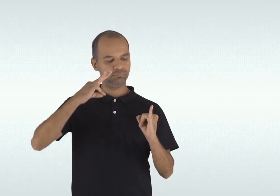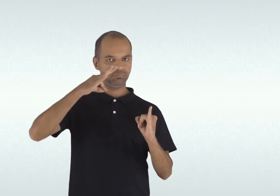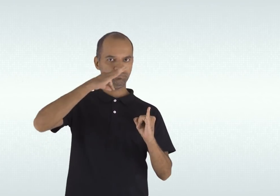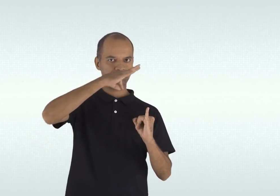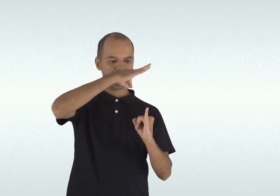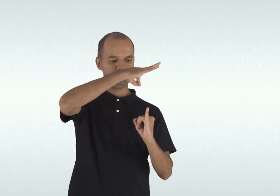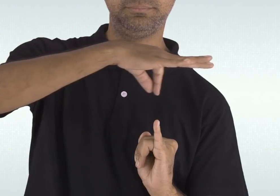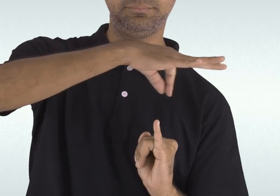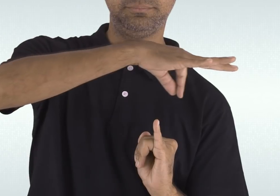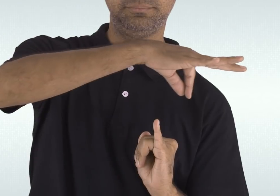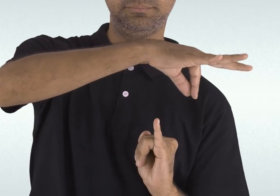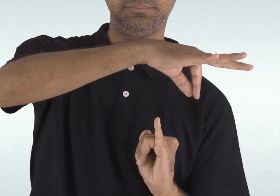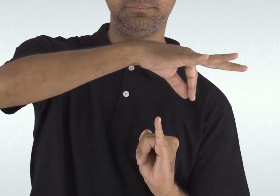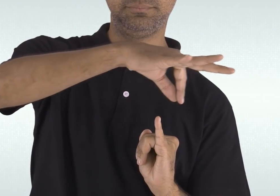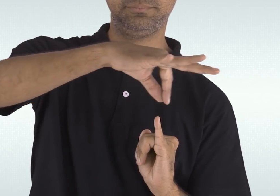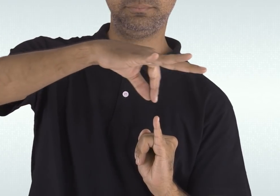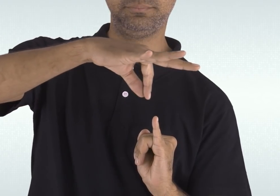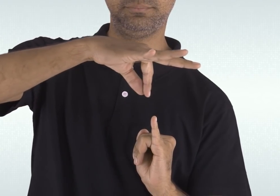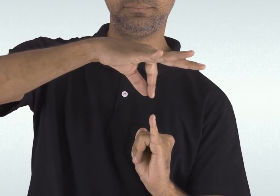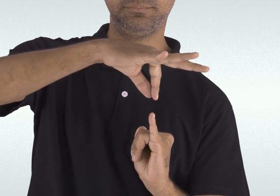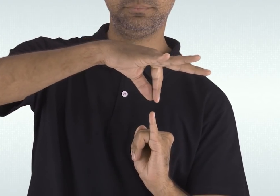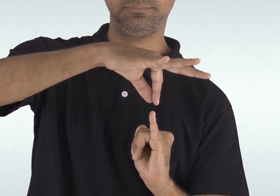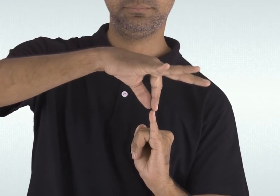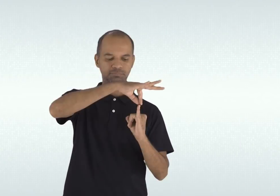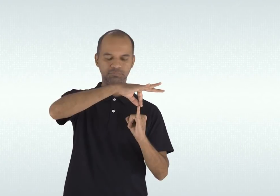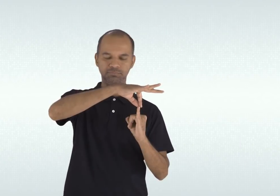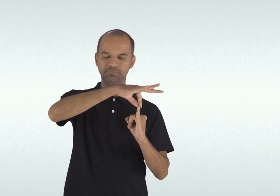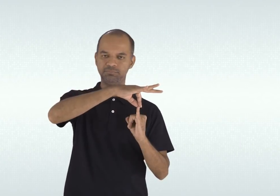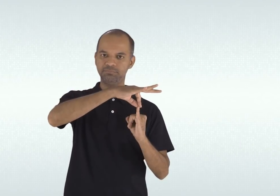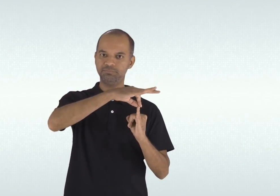Com uma mão se posiciona a letra "i", dessa forma, e com a outra realizamos o símbolo que representa "Espírito Santo".